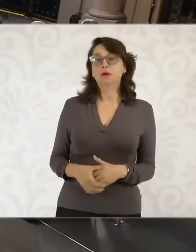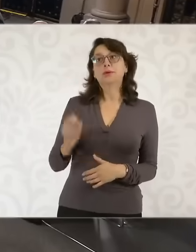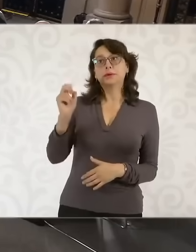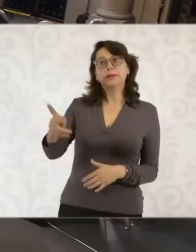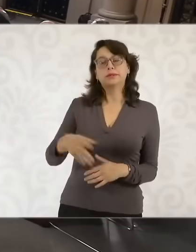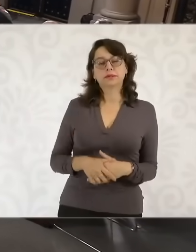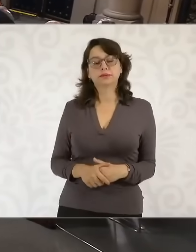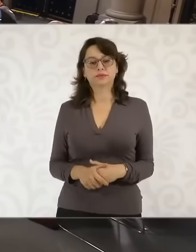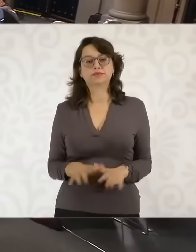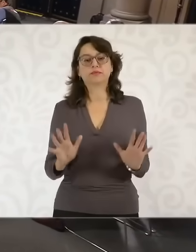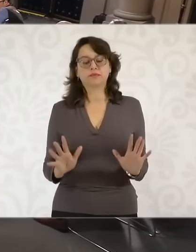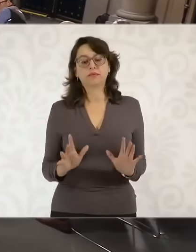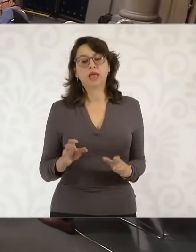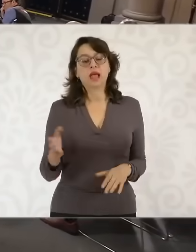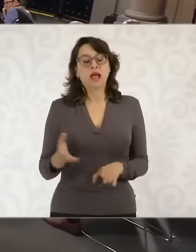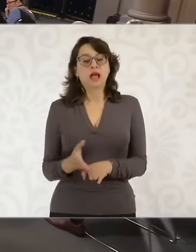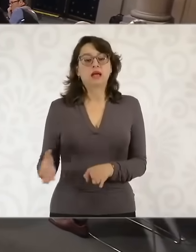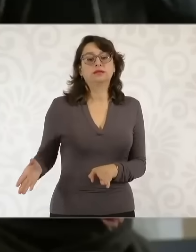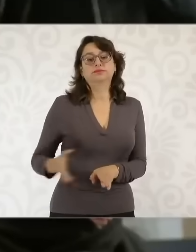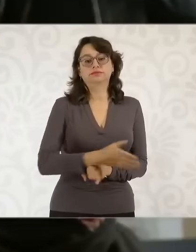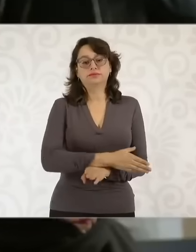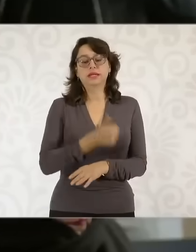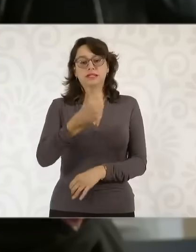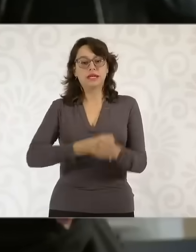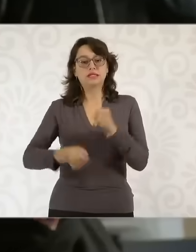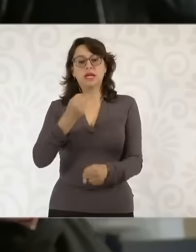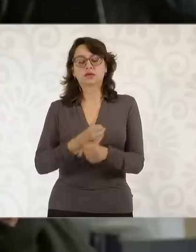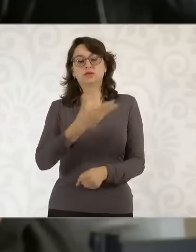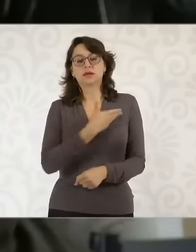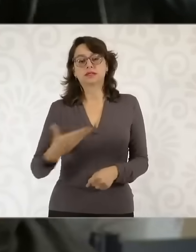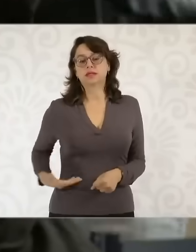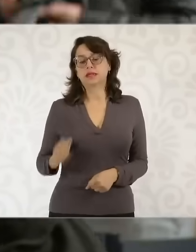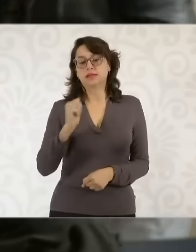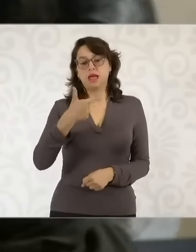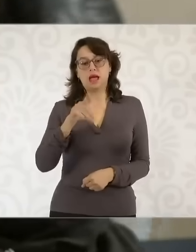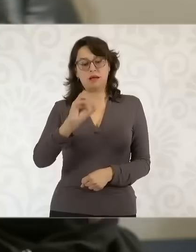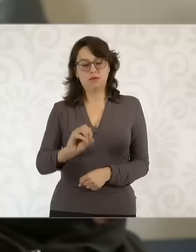durante el sexenio del expresidente López Obrador, el gobierno federal sostuvo mesas de diálogo con